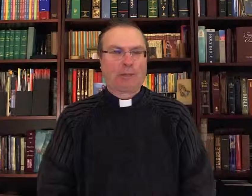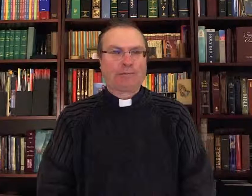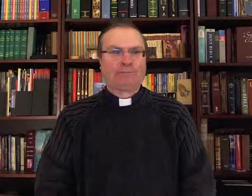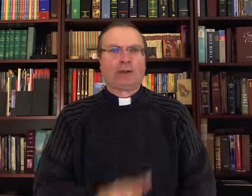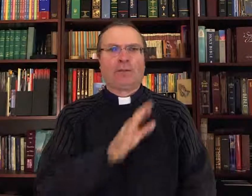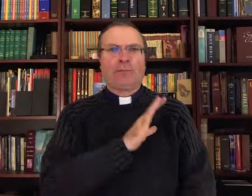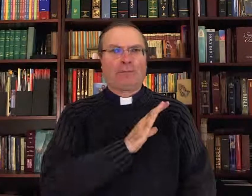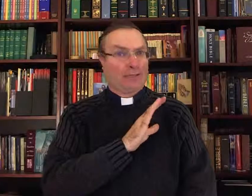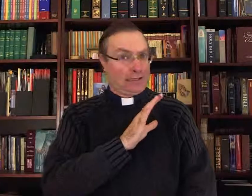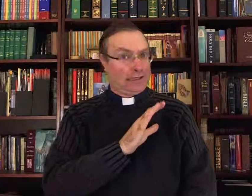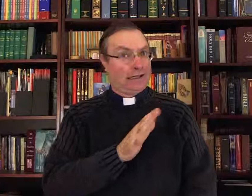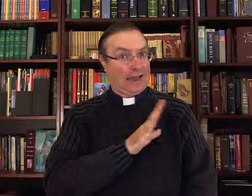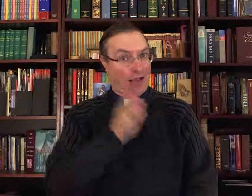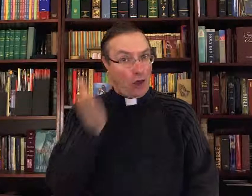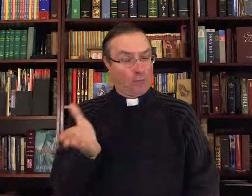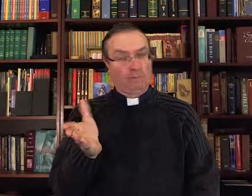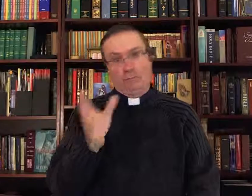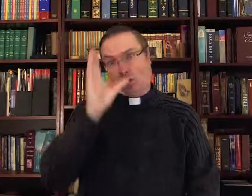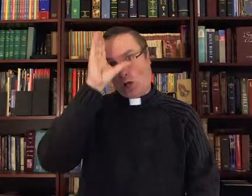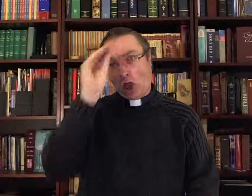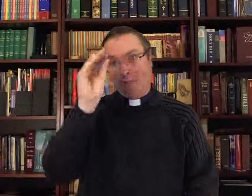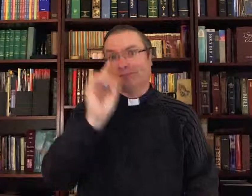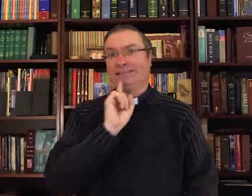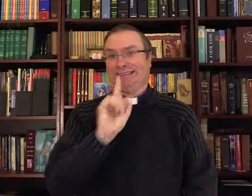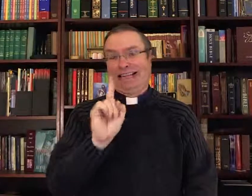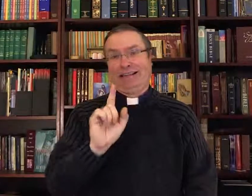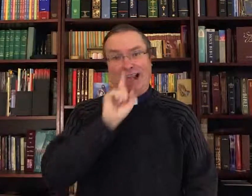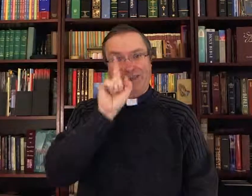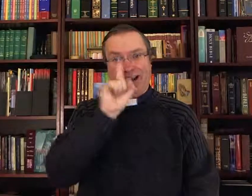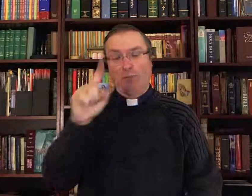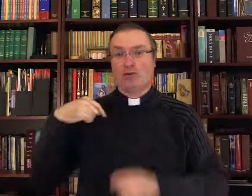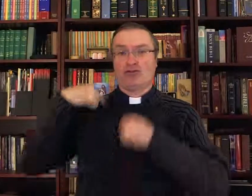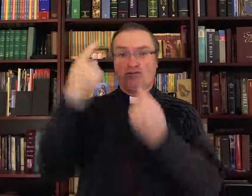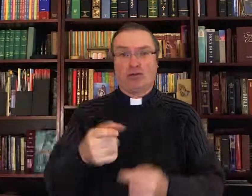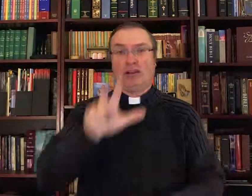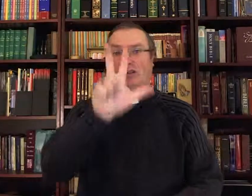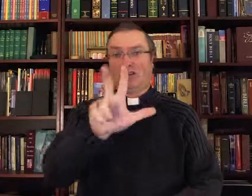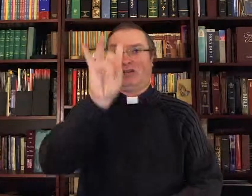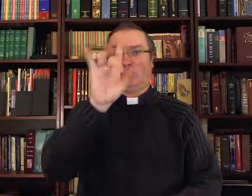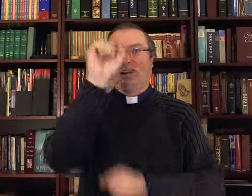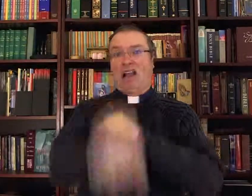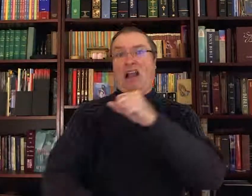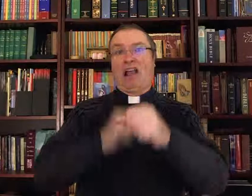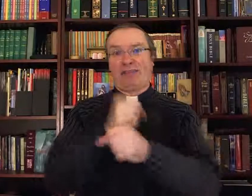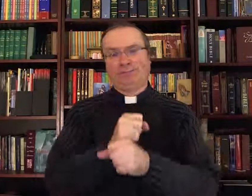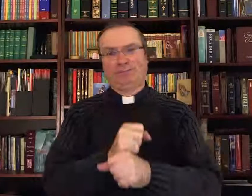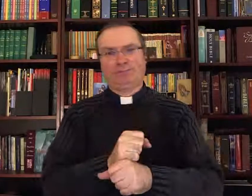Mais il y avait là, un homme qui était infirme depuis 38 ans.